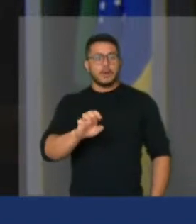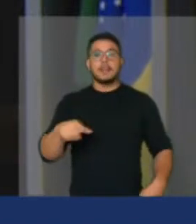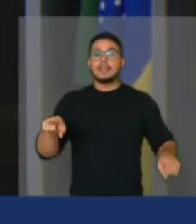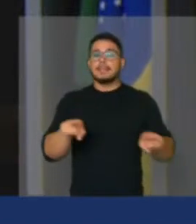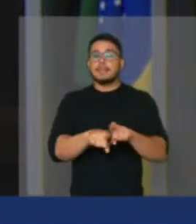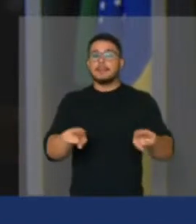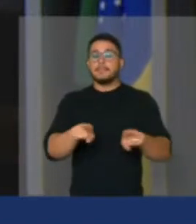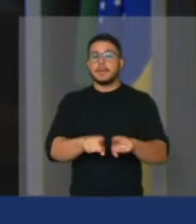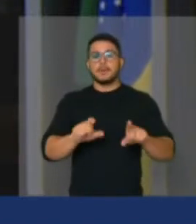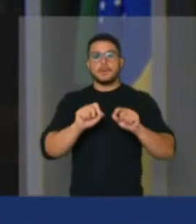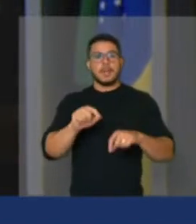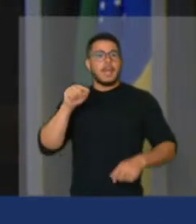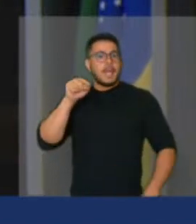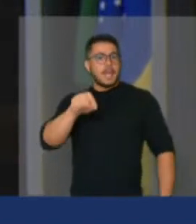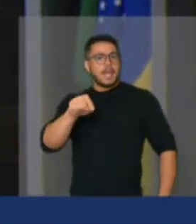IMPOSTOS QUE ELE MANDOU PARA O PLENÁRIO DESSA CASA, ELE